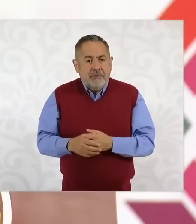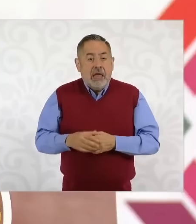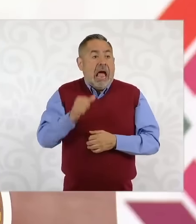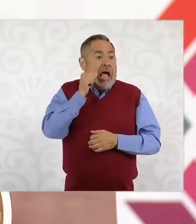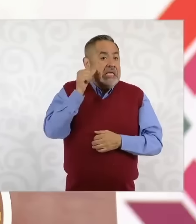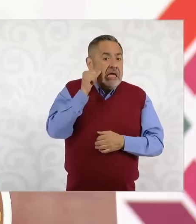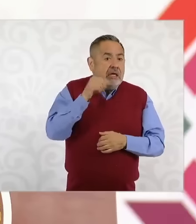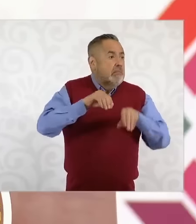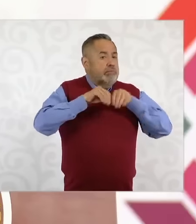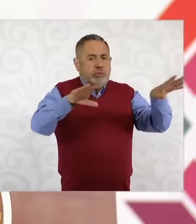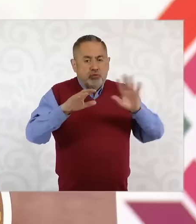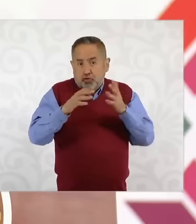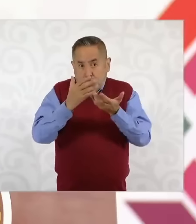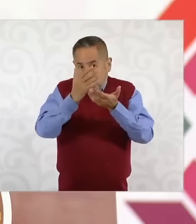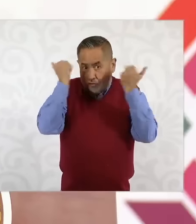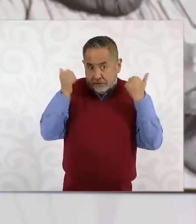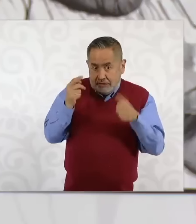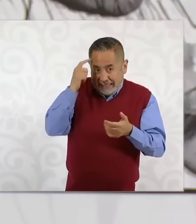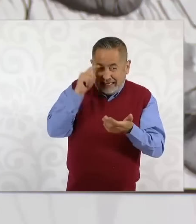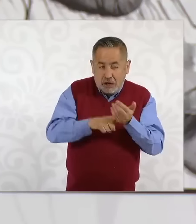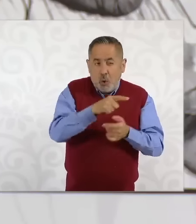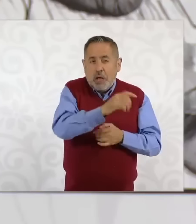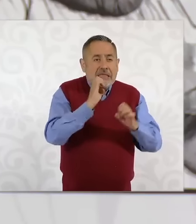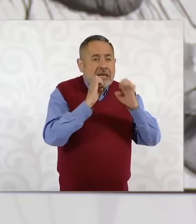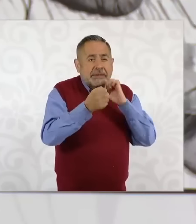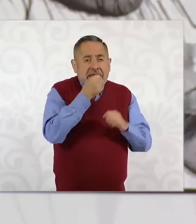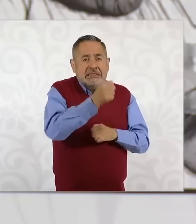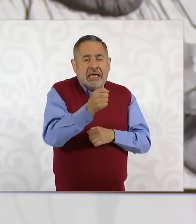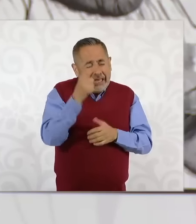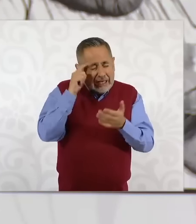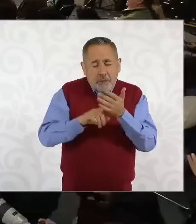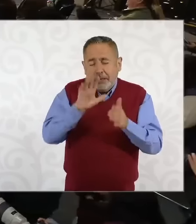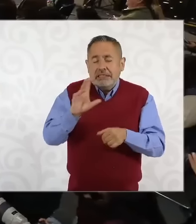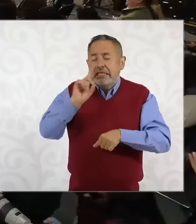hace unos días, creo que hace el 3 de julio creo que fue cuando eh salió la entrevista